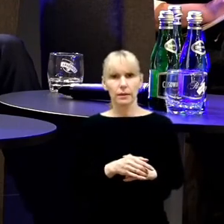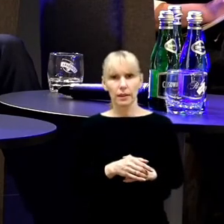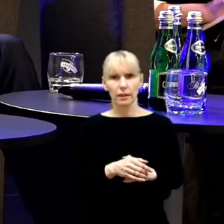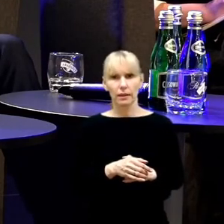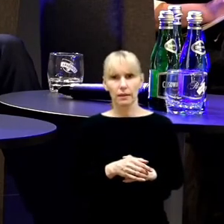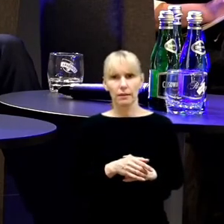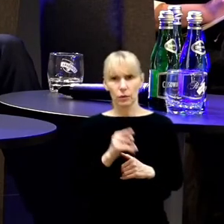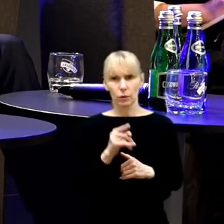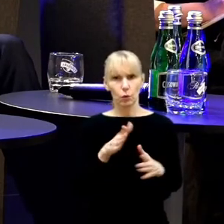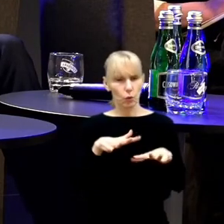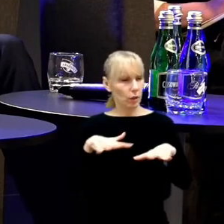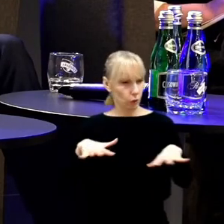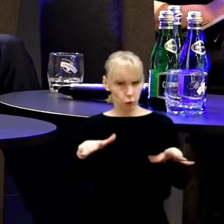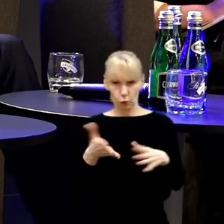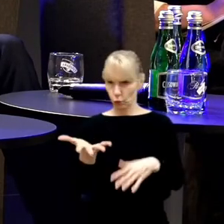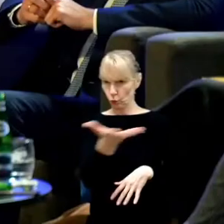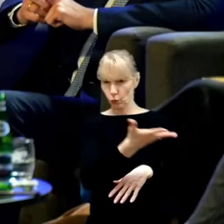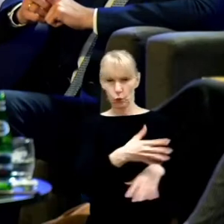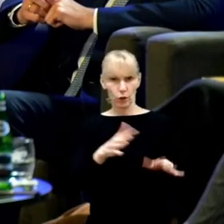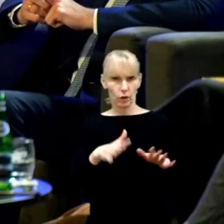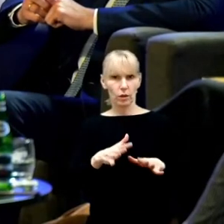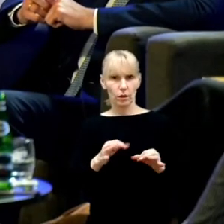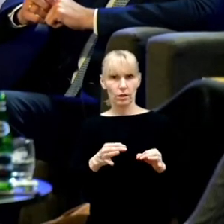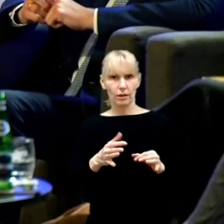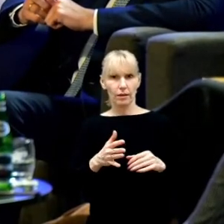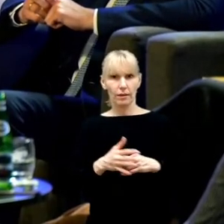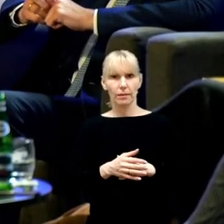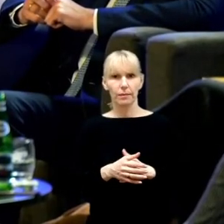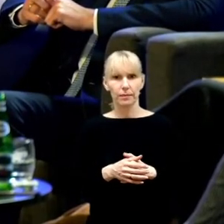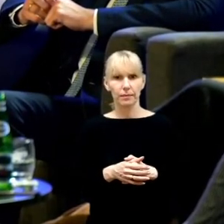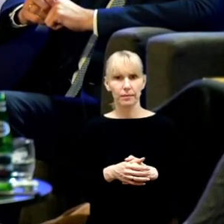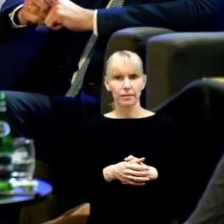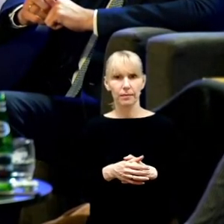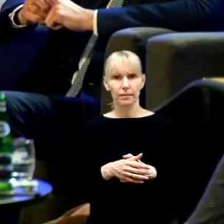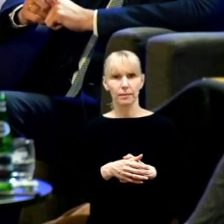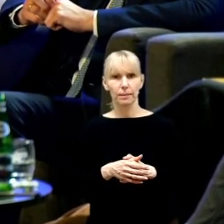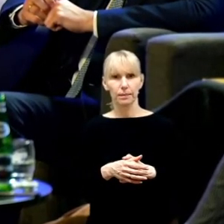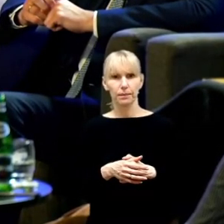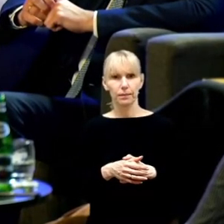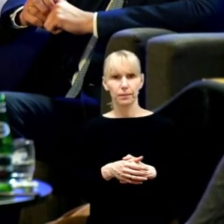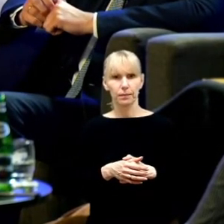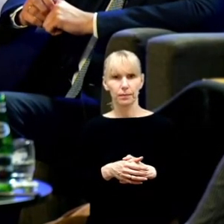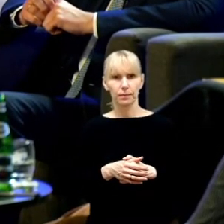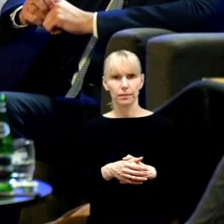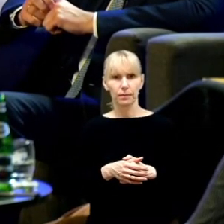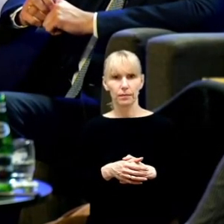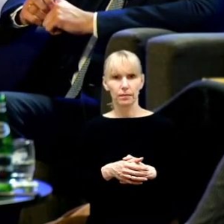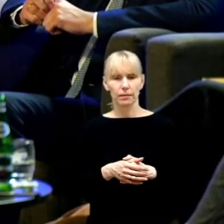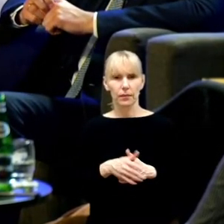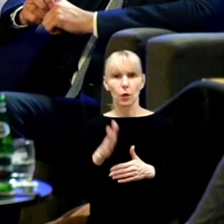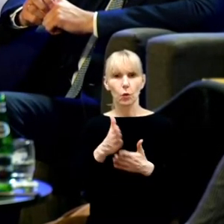nie ośmielę się wchodzić w obszary, w które te doświadczenia są ogromne.